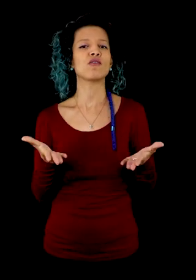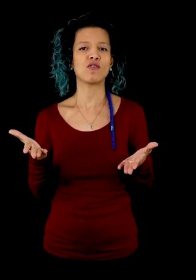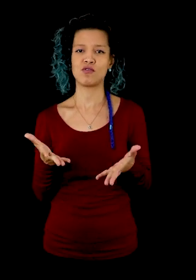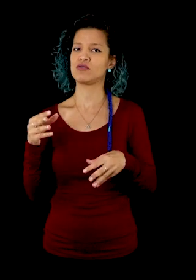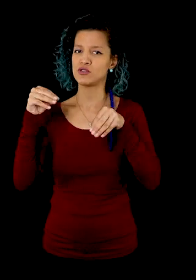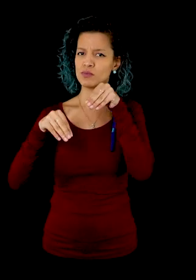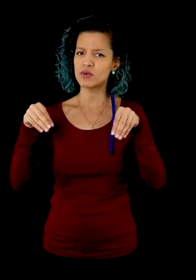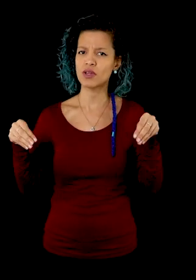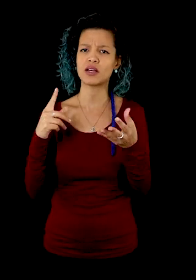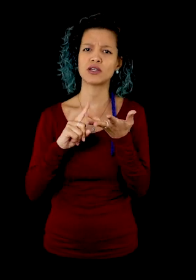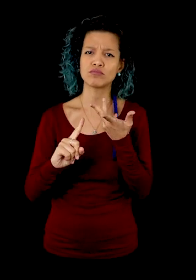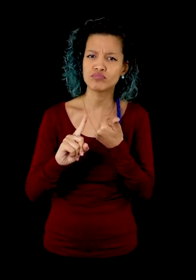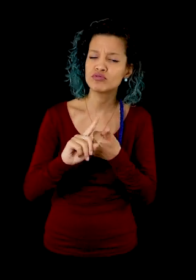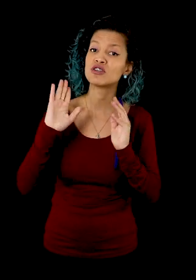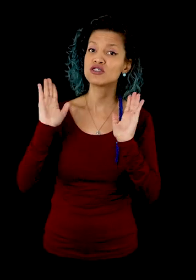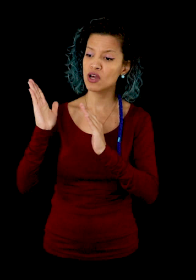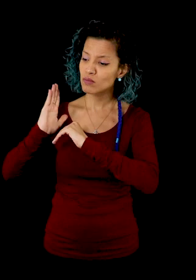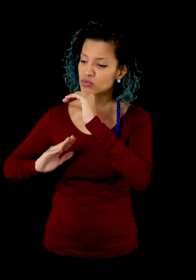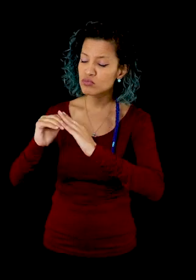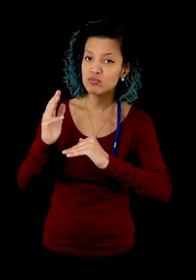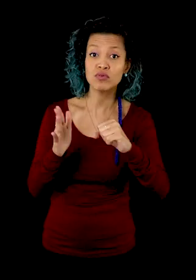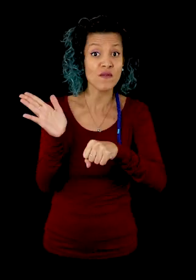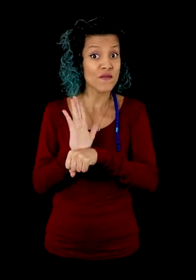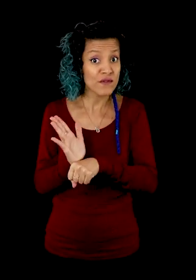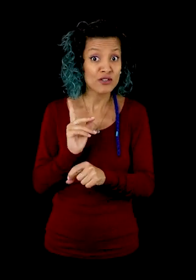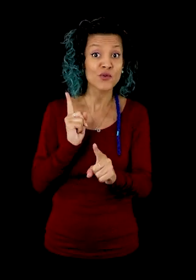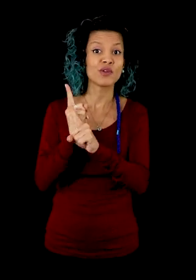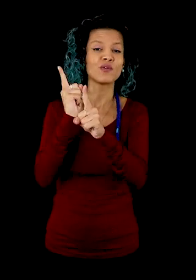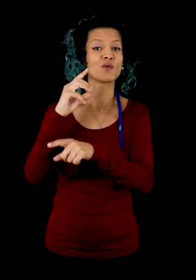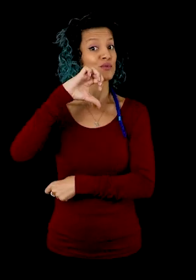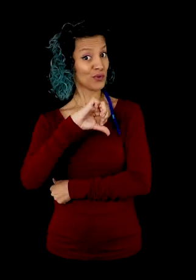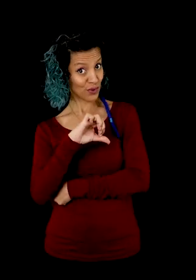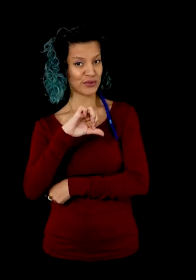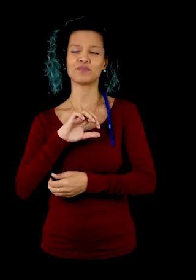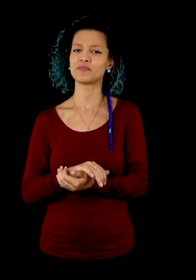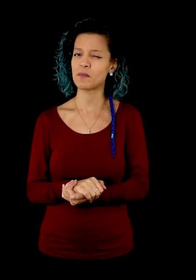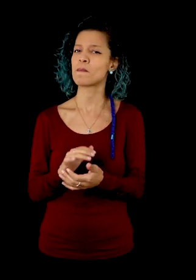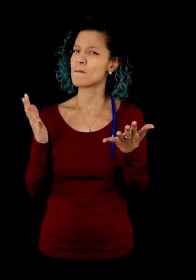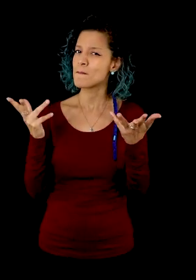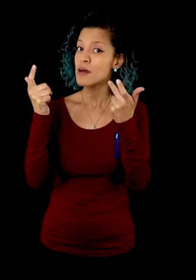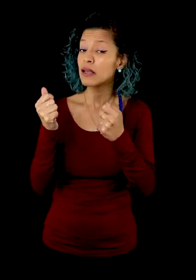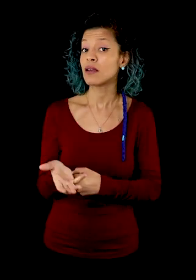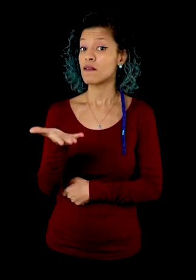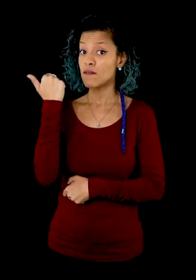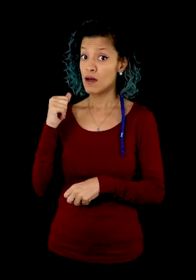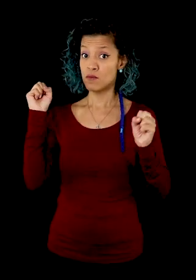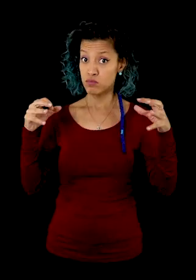de tudo que a gente produziu nesses nove encontros. Beleza! Então, vamos trazer o nosso espaço cênico.